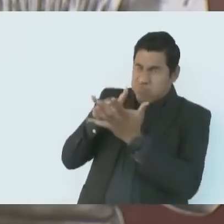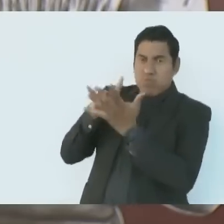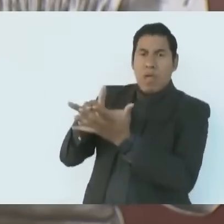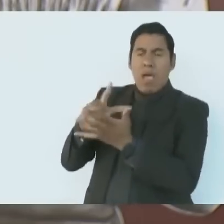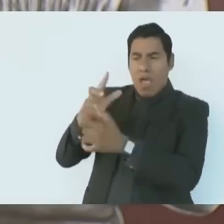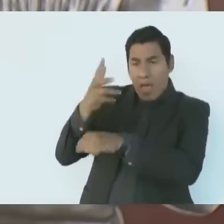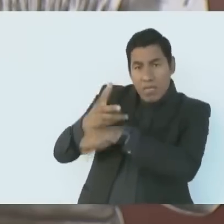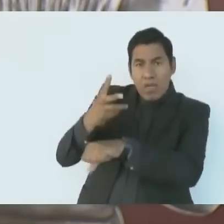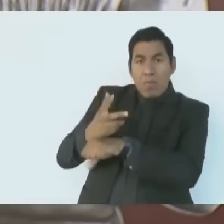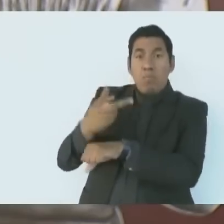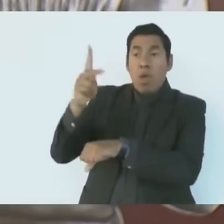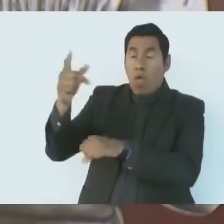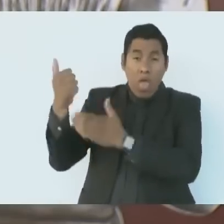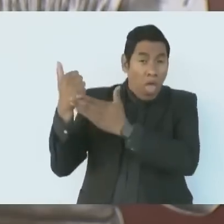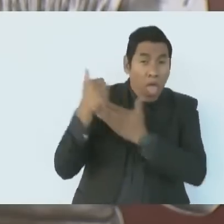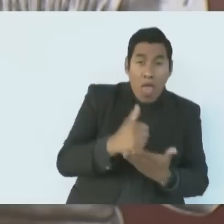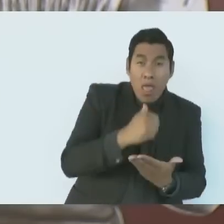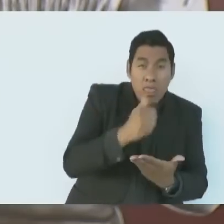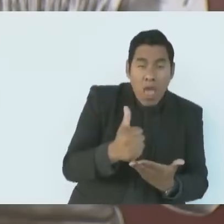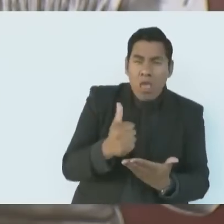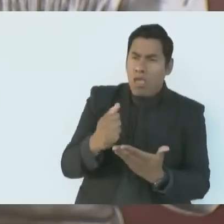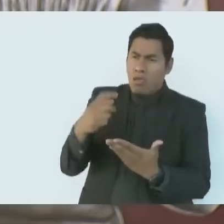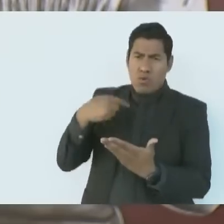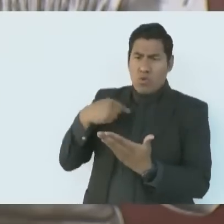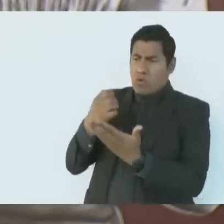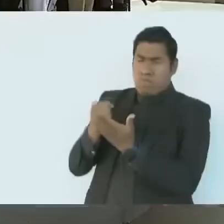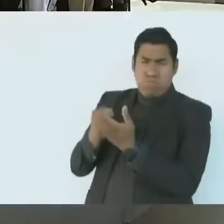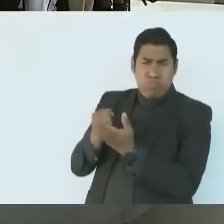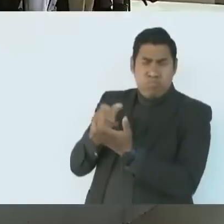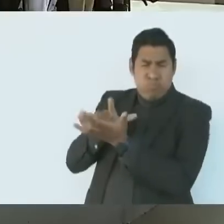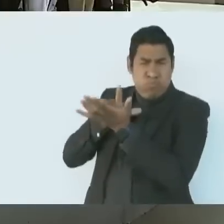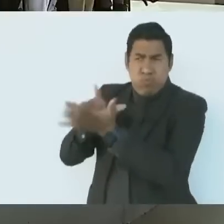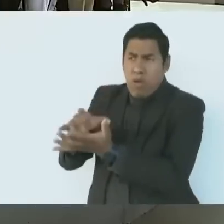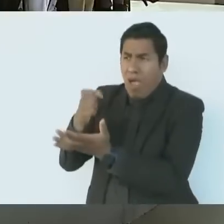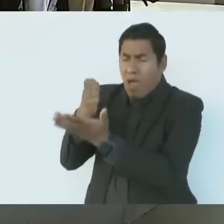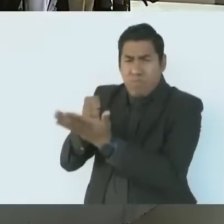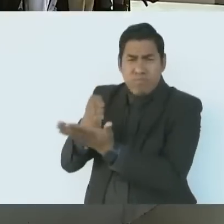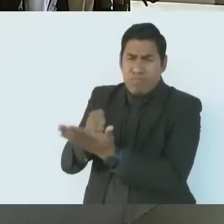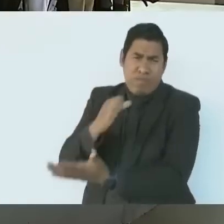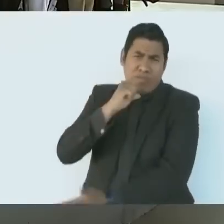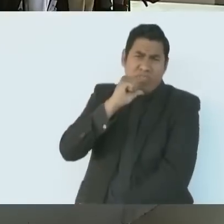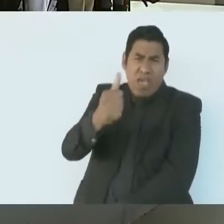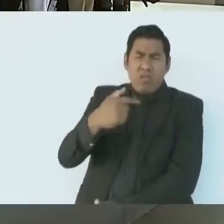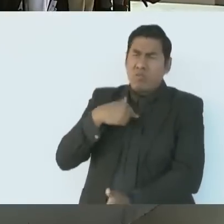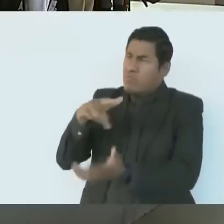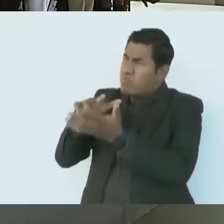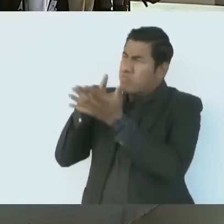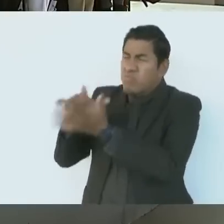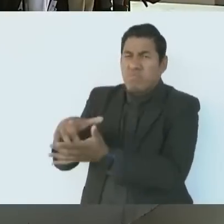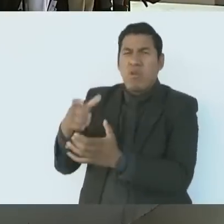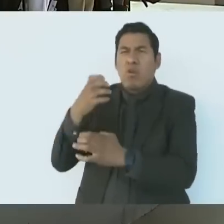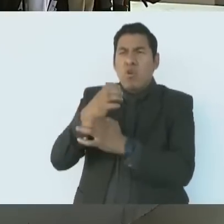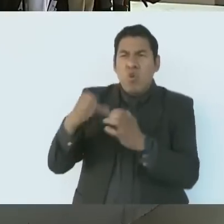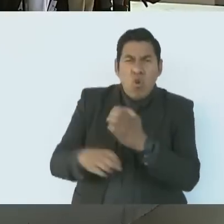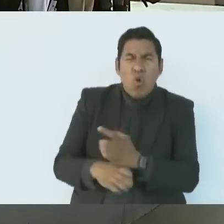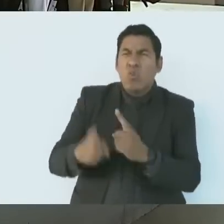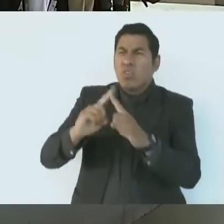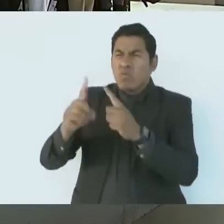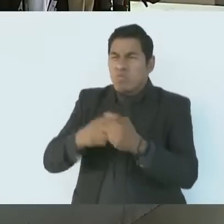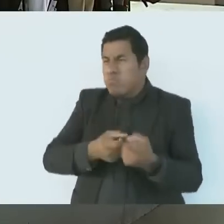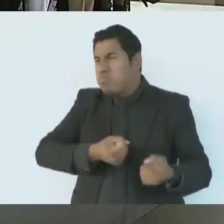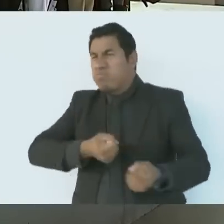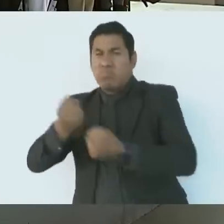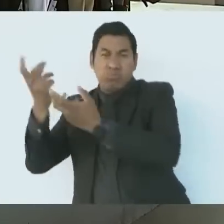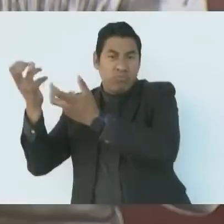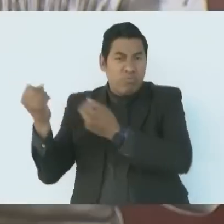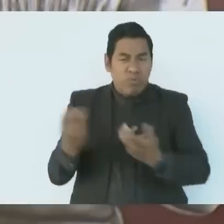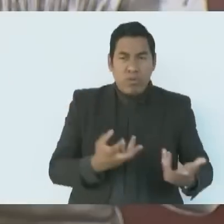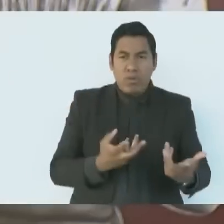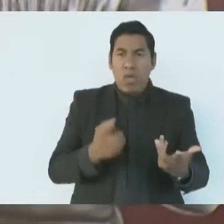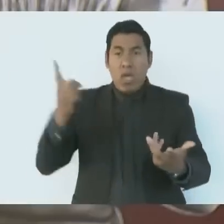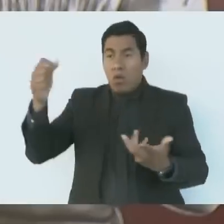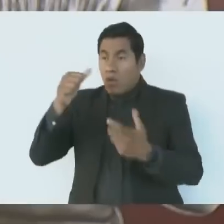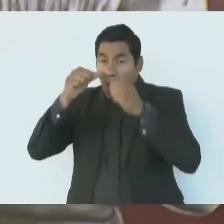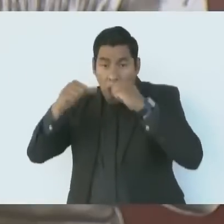trabajando en sus campos en sus restaurantes en los servicios en sus fábricas Así que vivan los